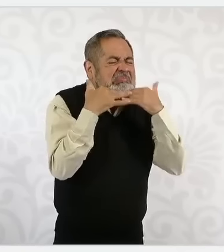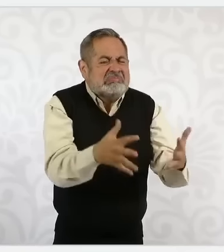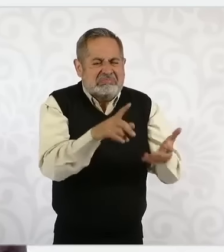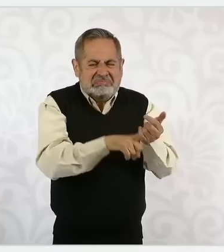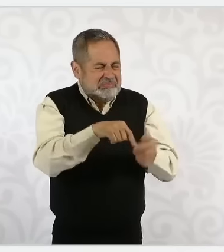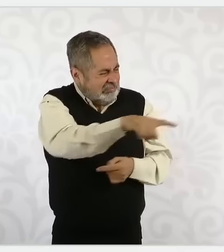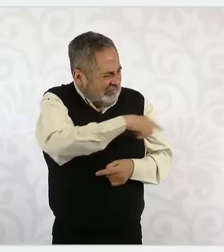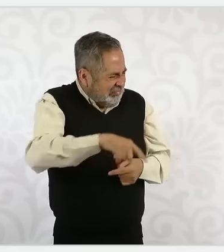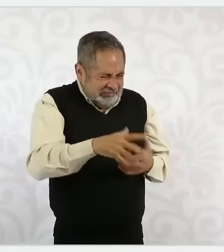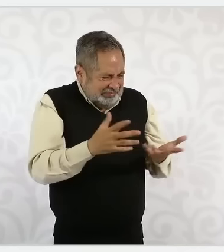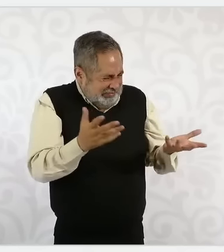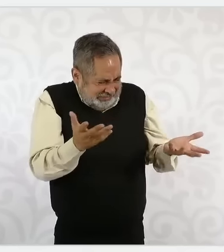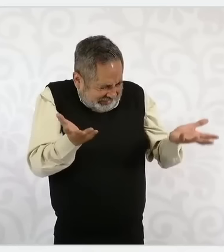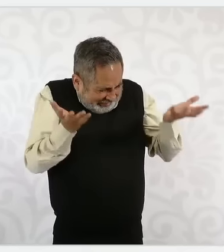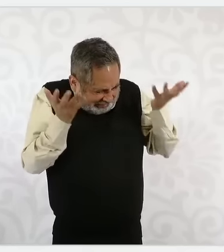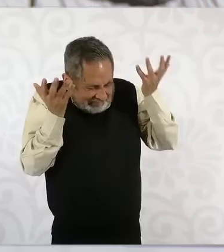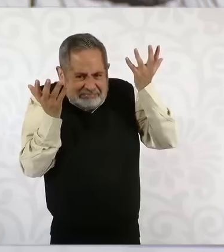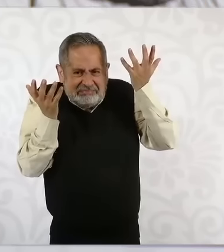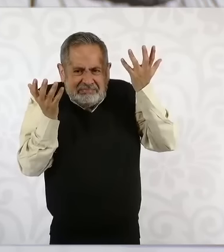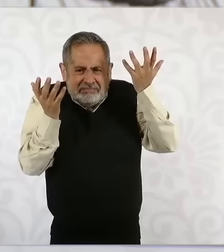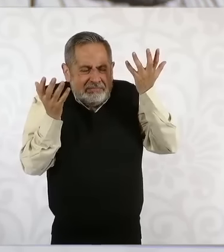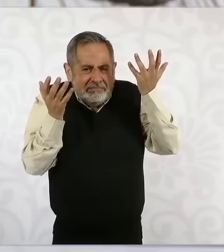Pero, ¿para qué perdemos tiempo?